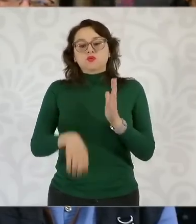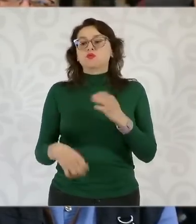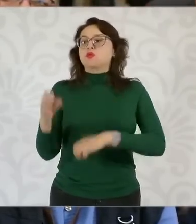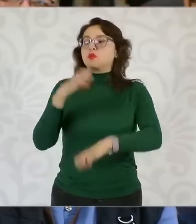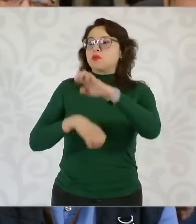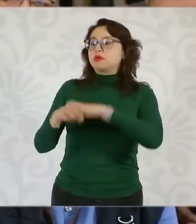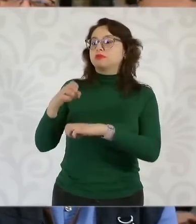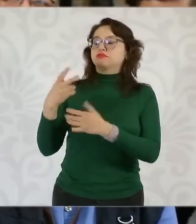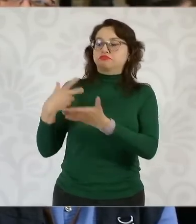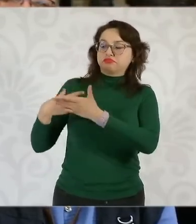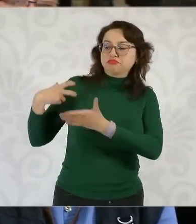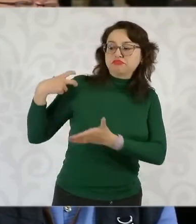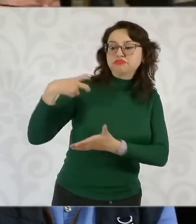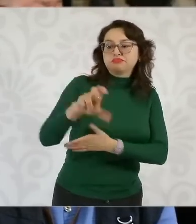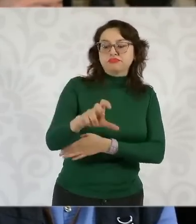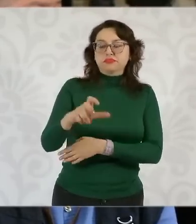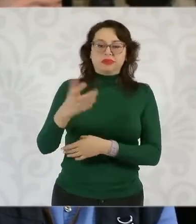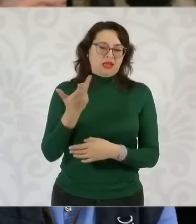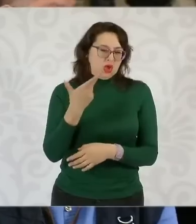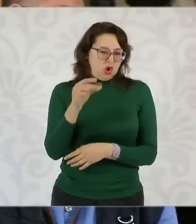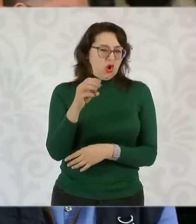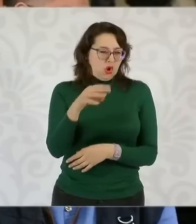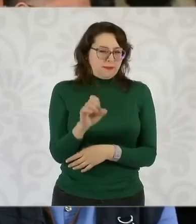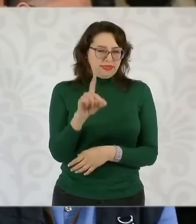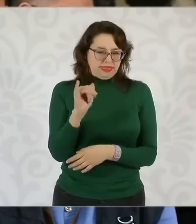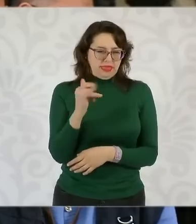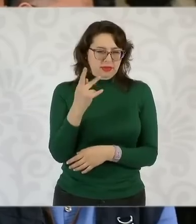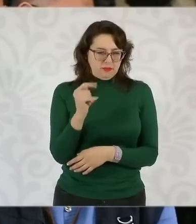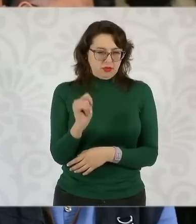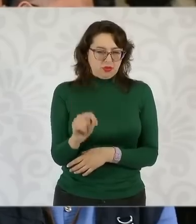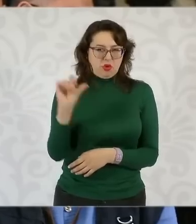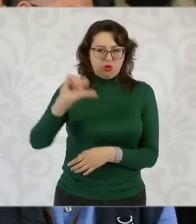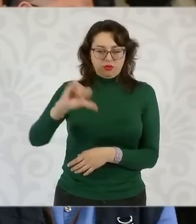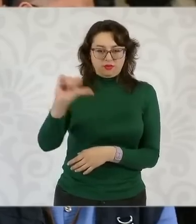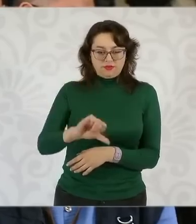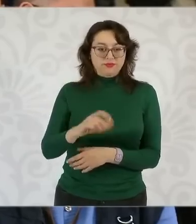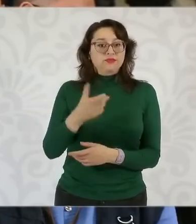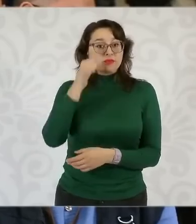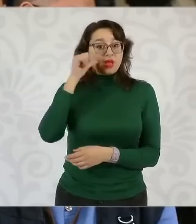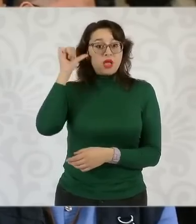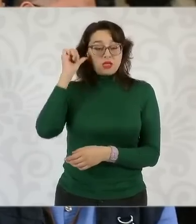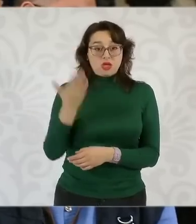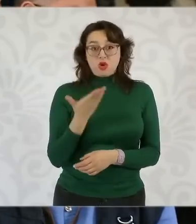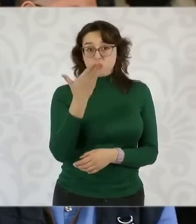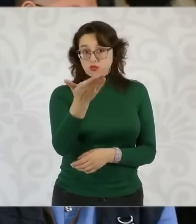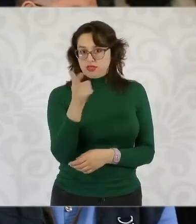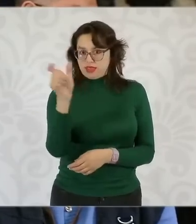usted posteó en su cuenta de X Pues el récord de inversión eh extranjera directa en México